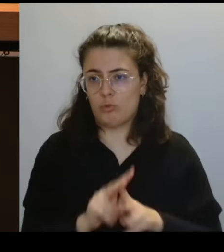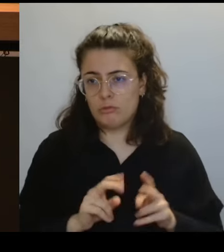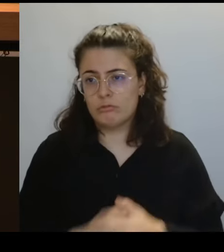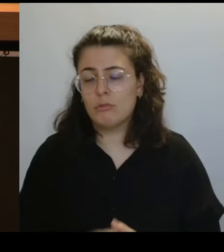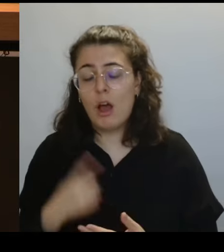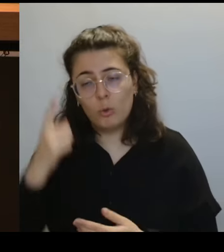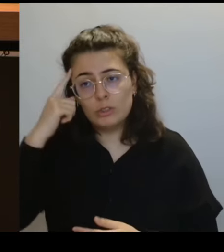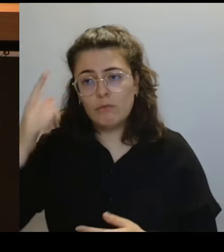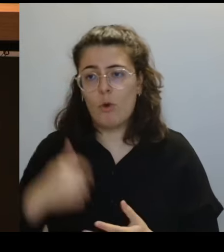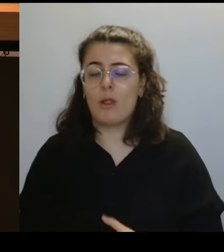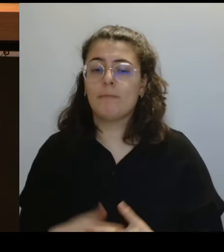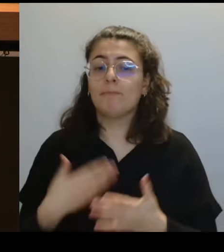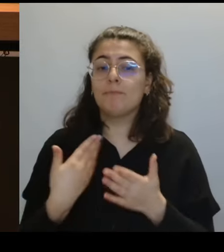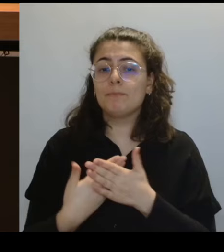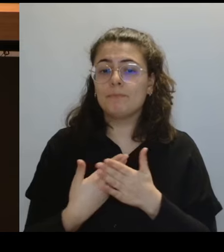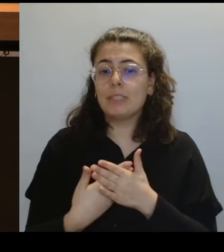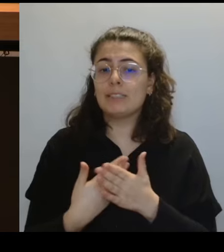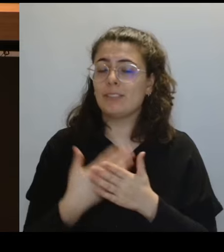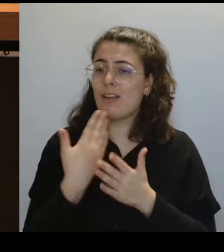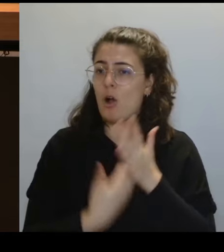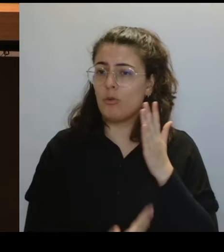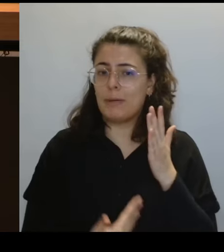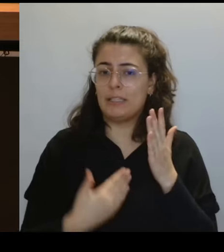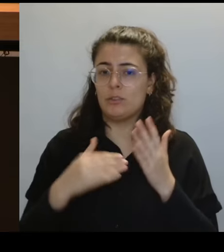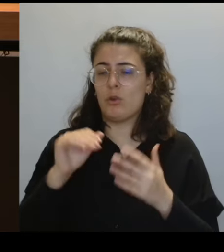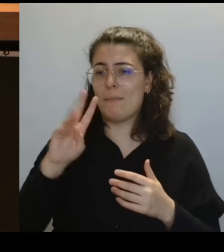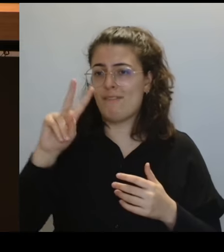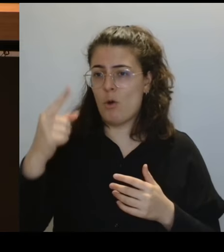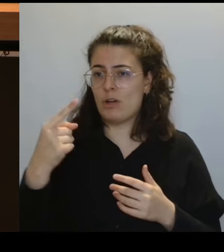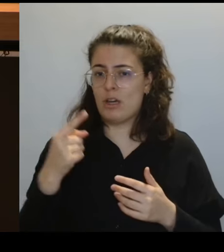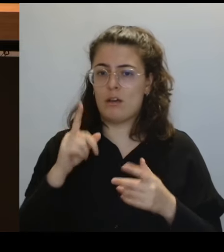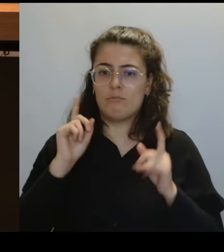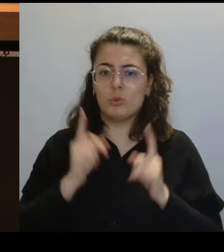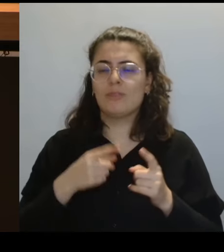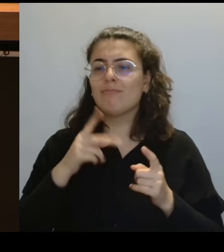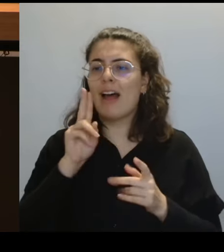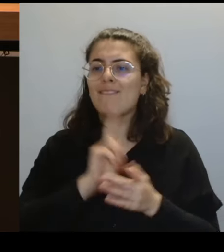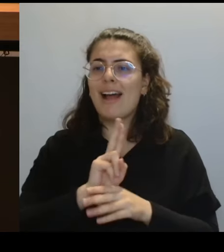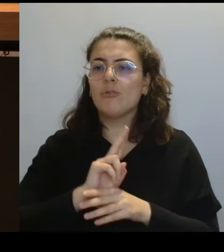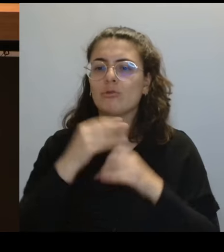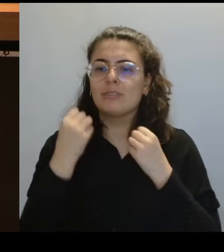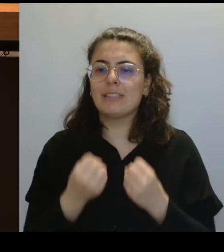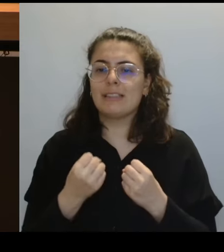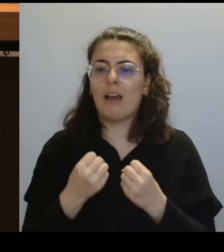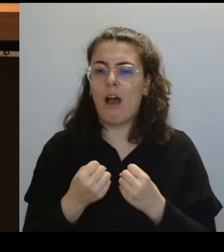der BVG. Das muss alles fälschungssicher sein, das war ja auch ein Antriebspunkt. Das scheint mir jetzt nicht